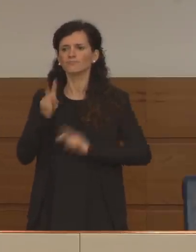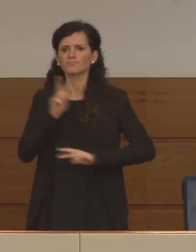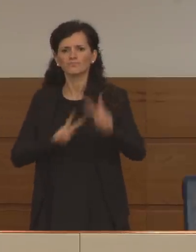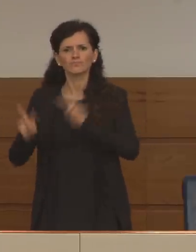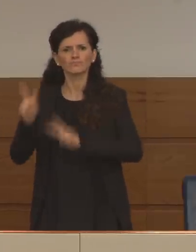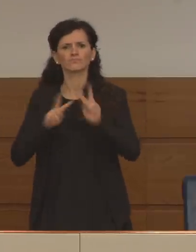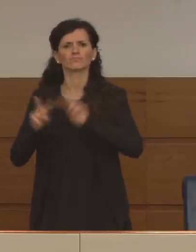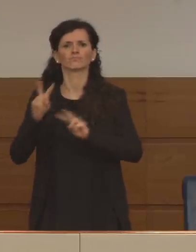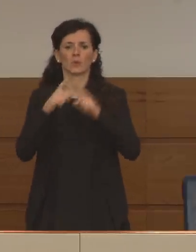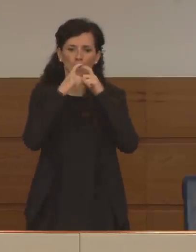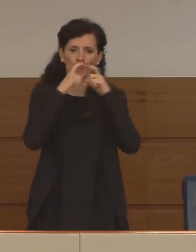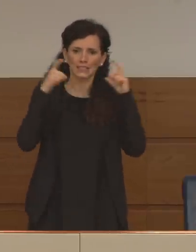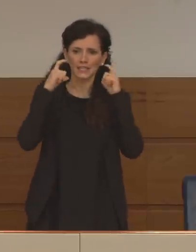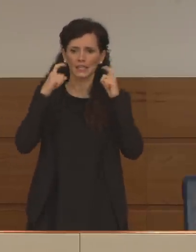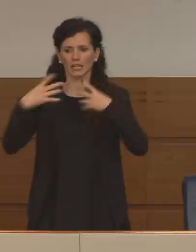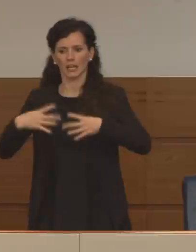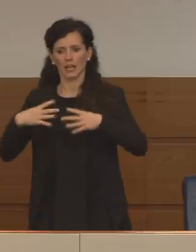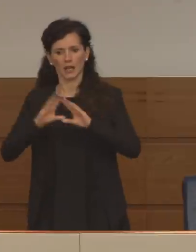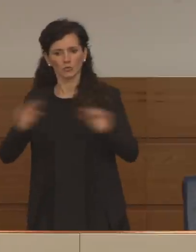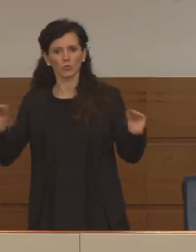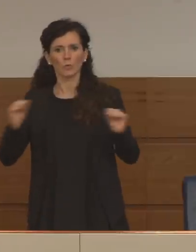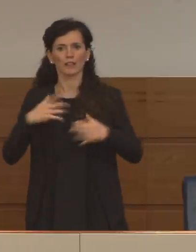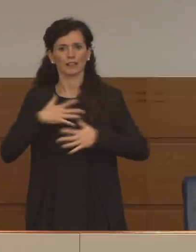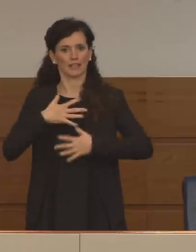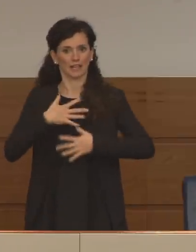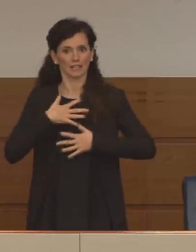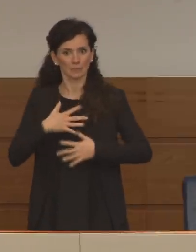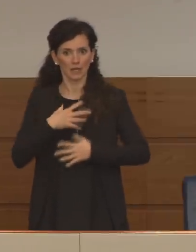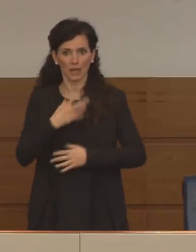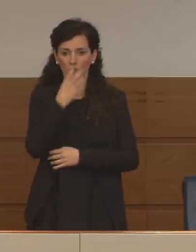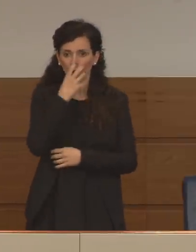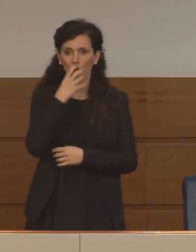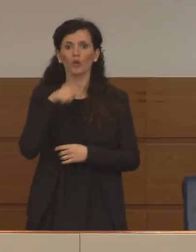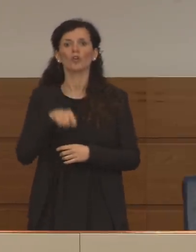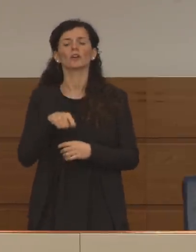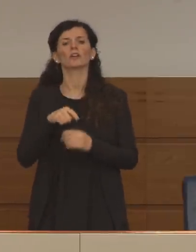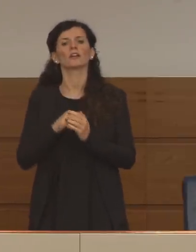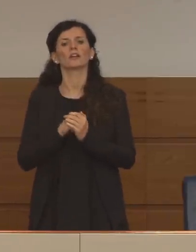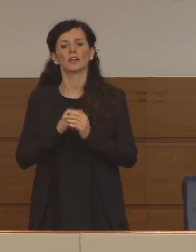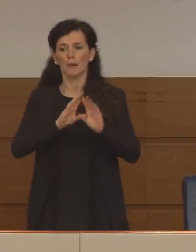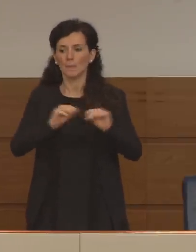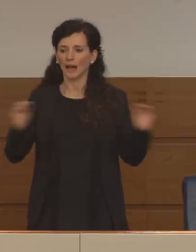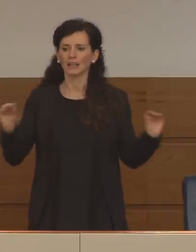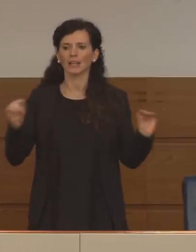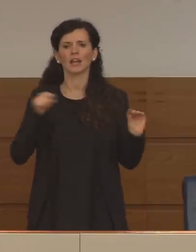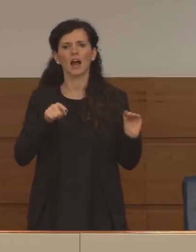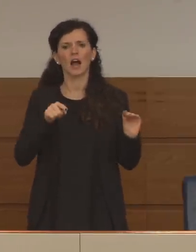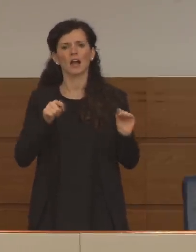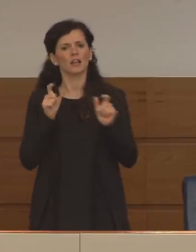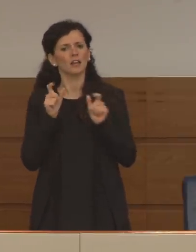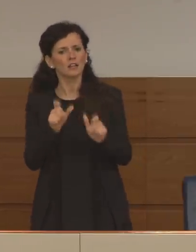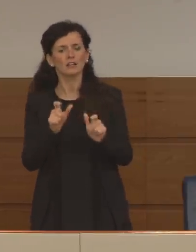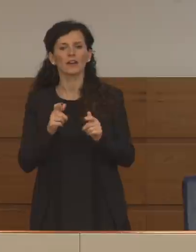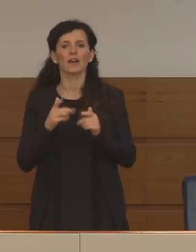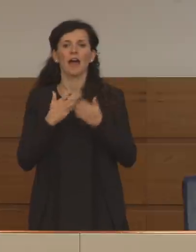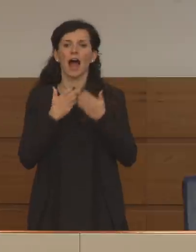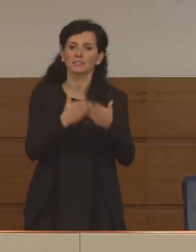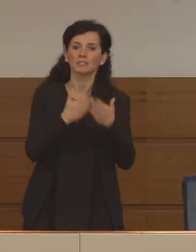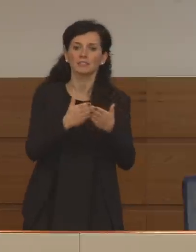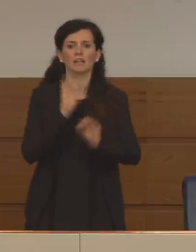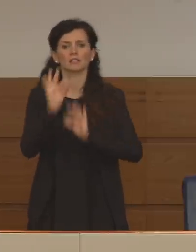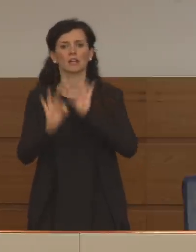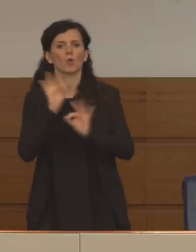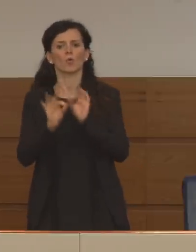mascherine, respiratori, materiale per l'assistenza e la cura dei nostri ammalati.